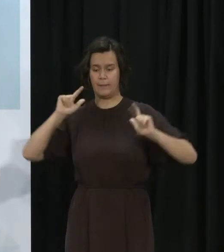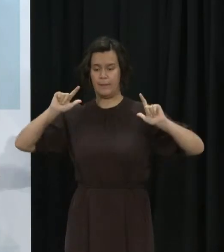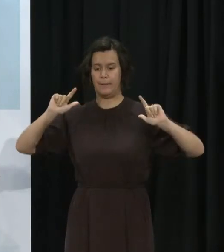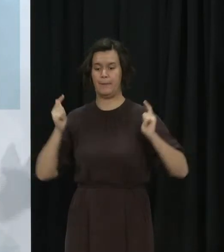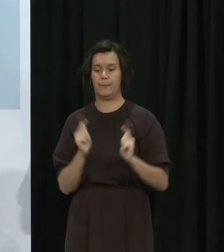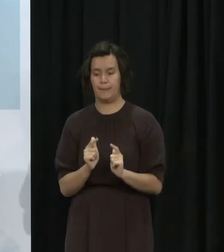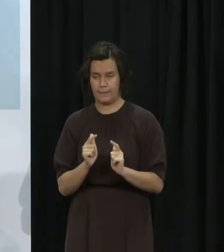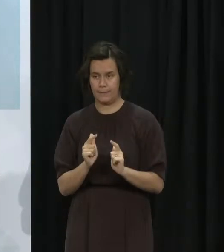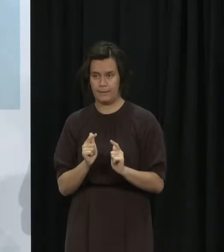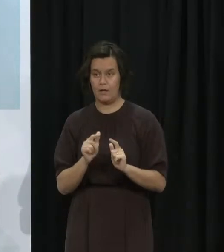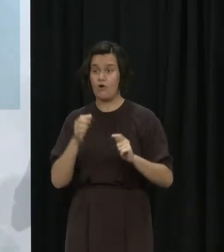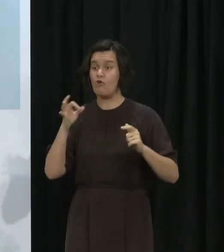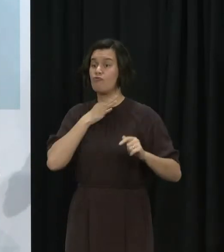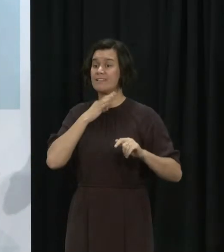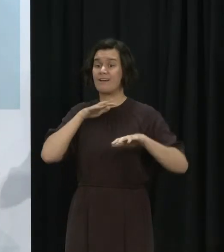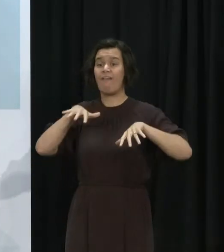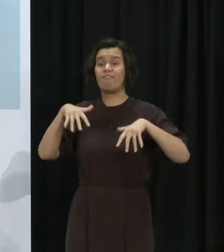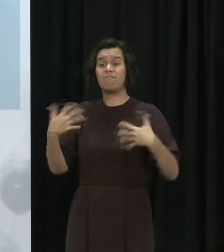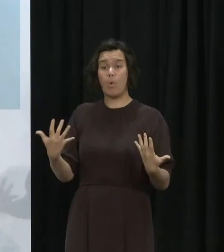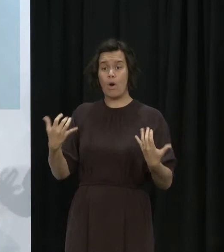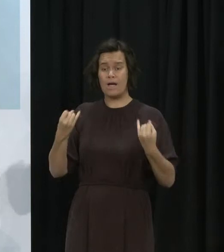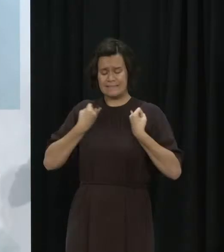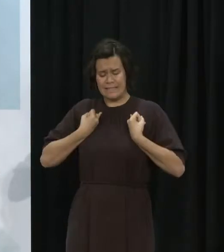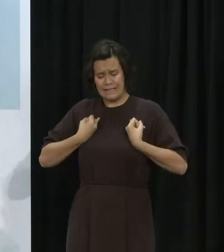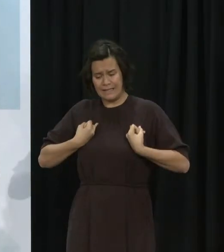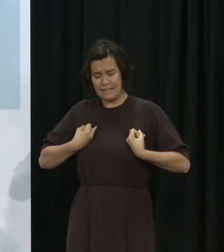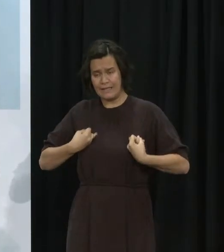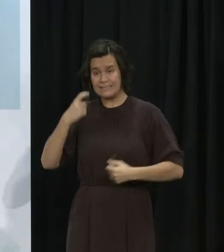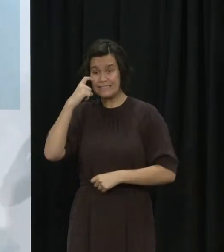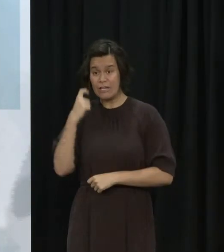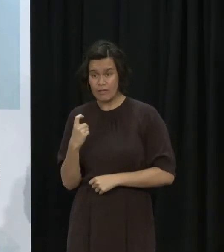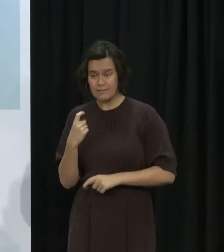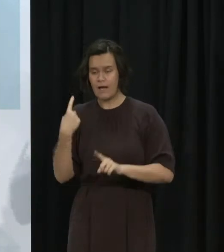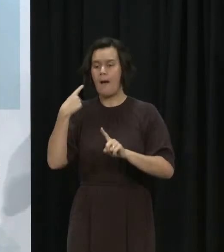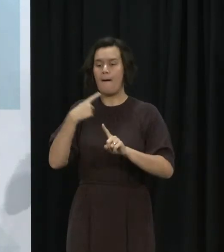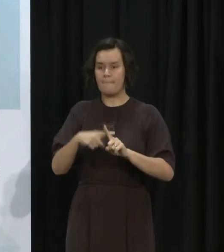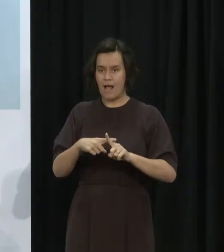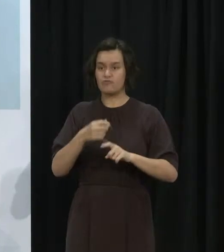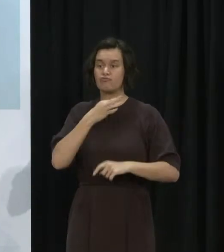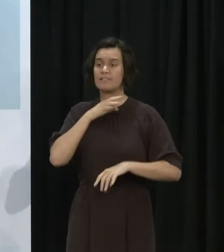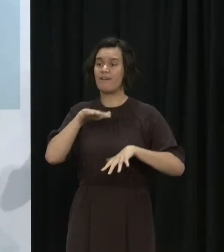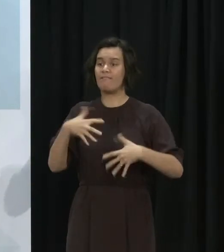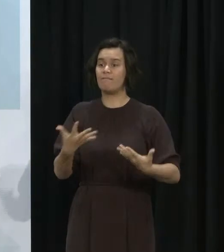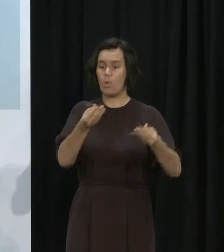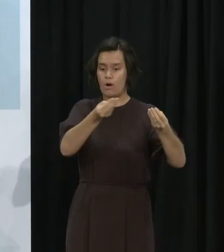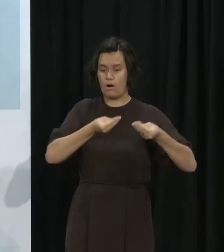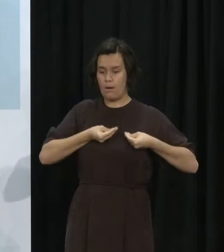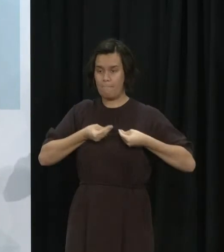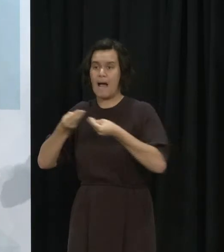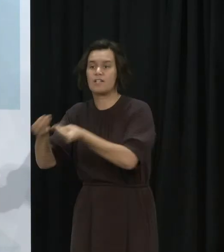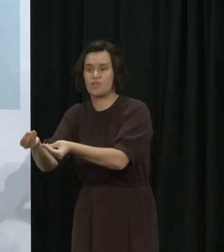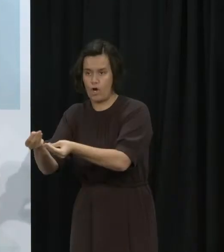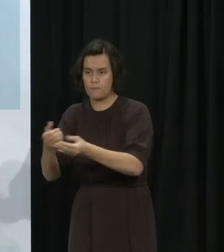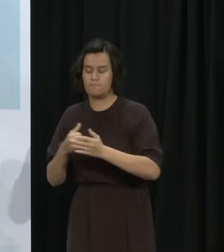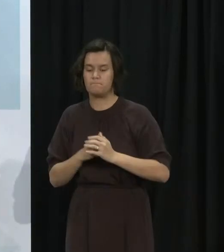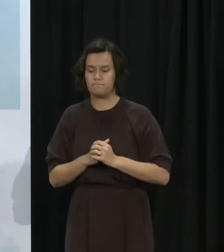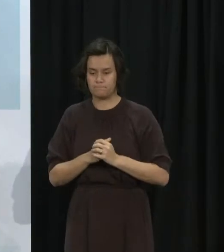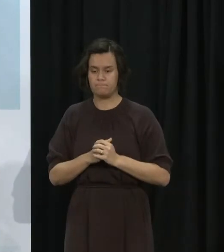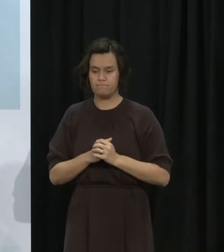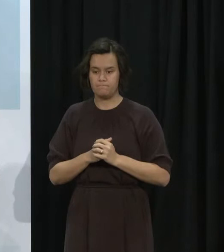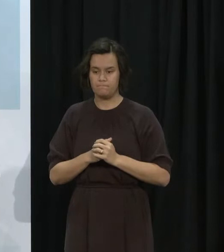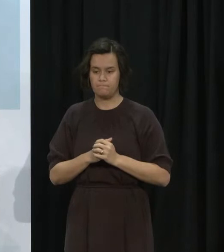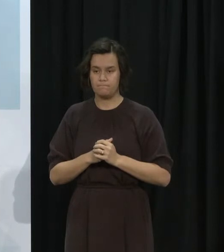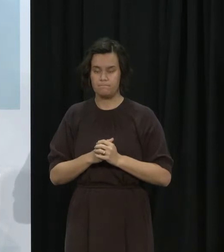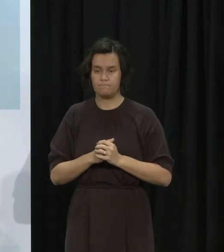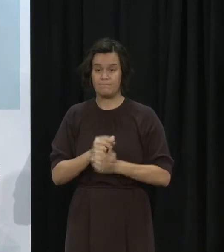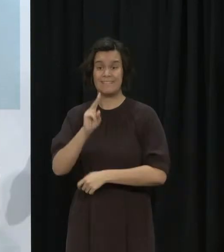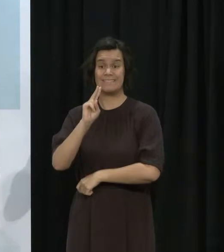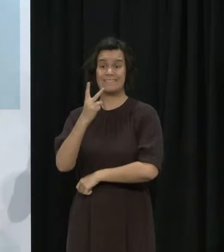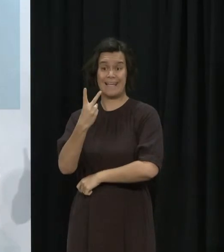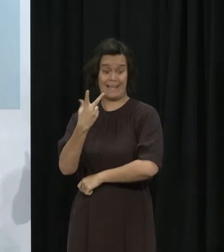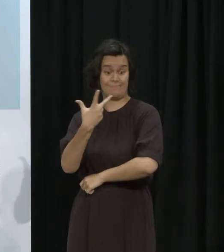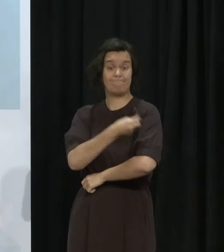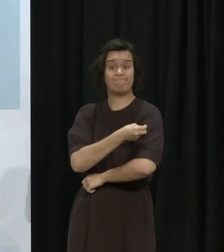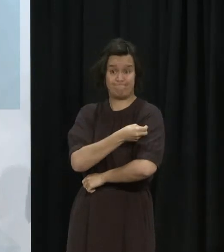Kua mohio koe ki nga